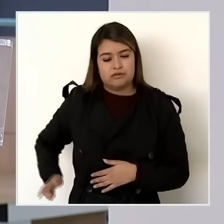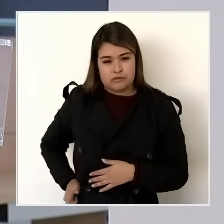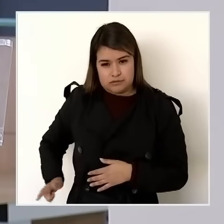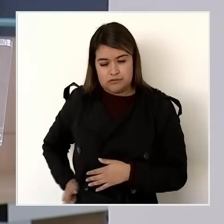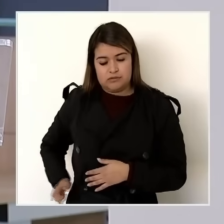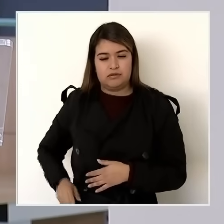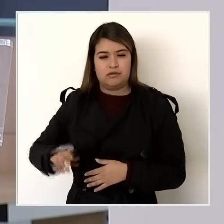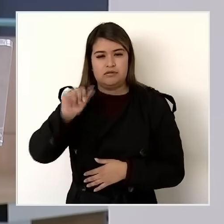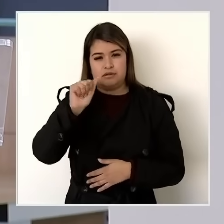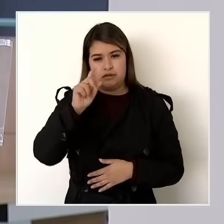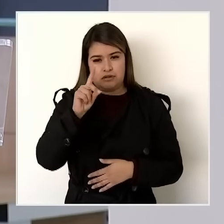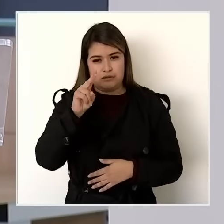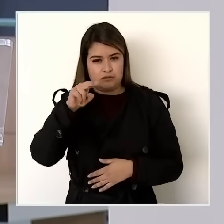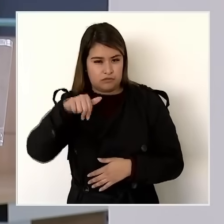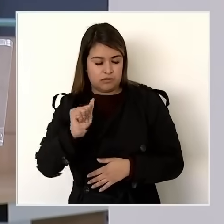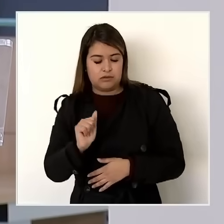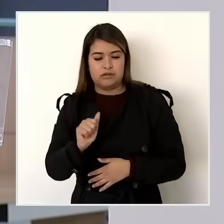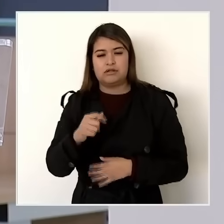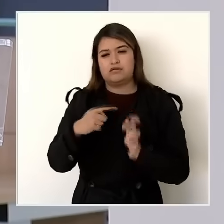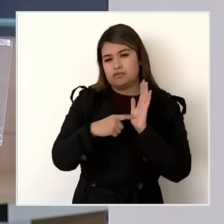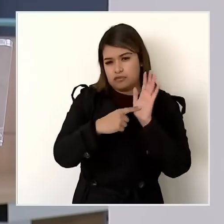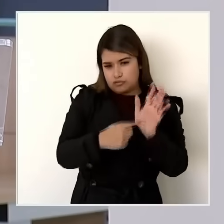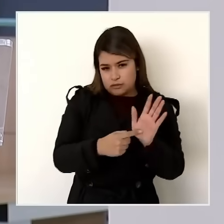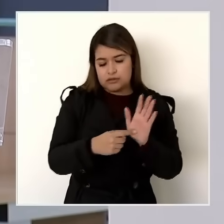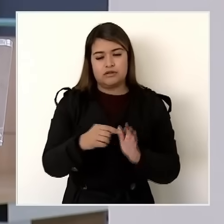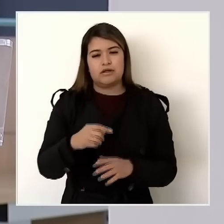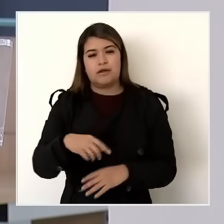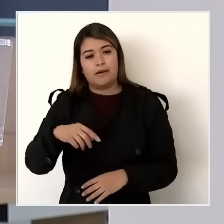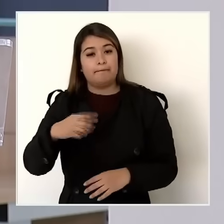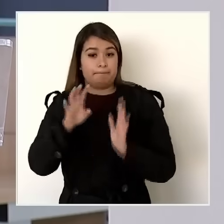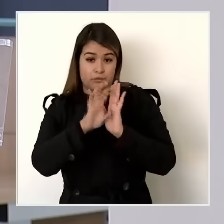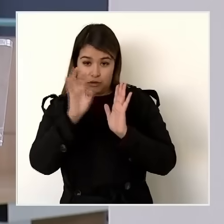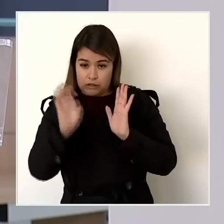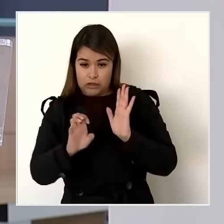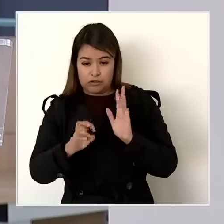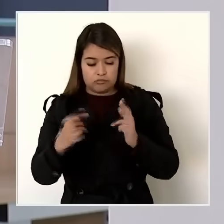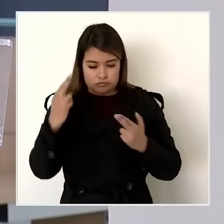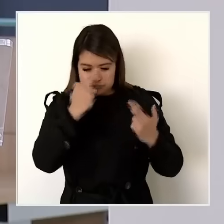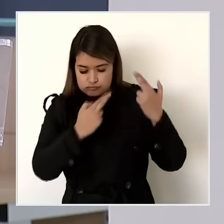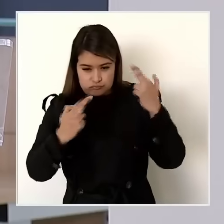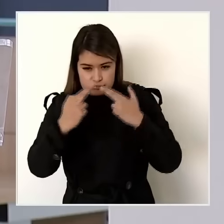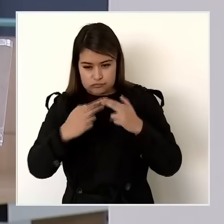colocación de los equipos no intrusivos, es decir, de rayos X, gama, en todas las aduanas que poco a